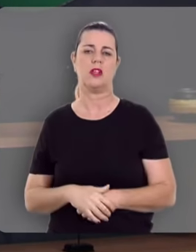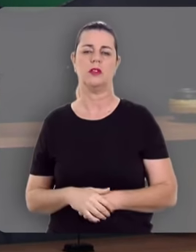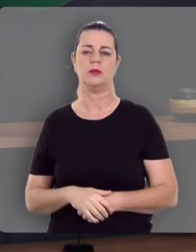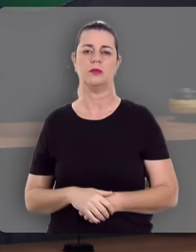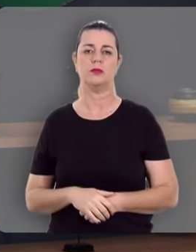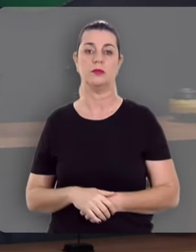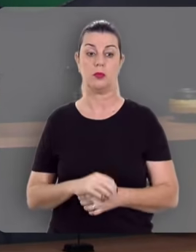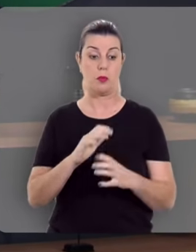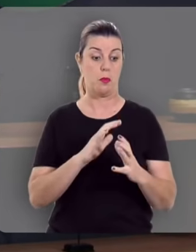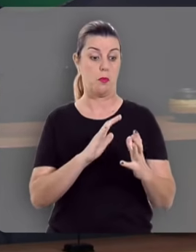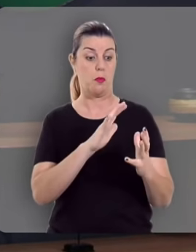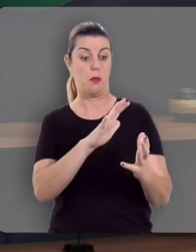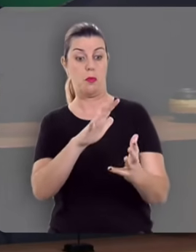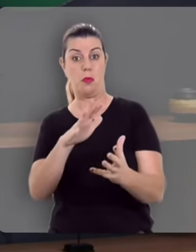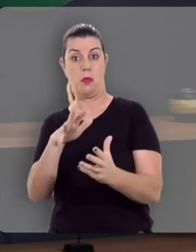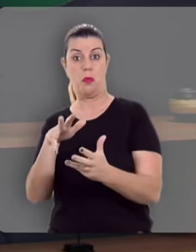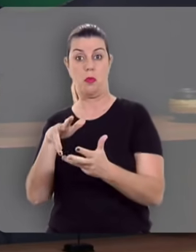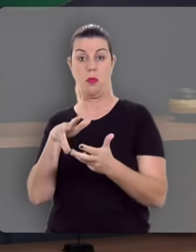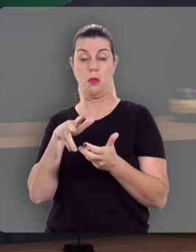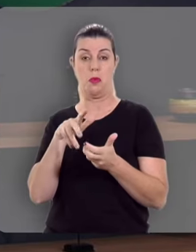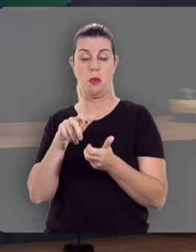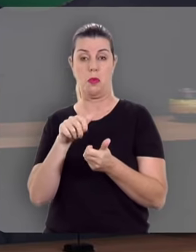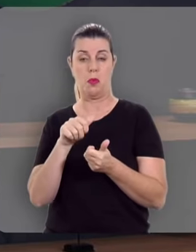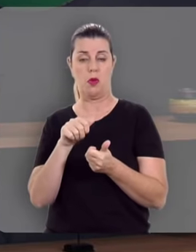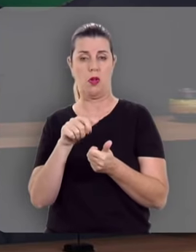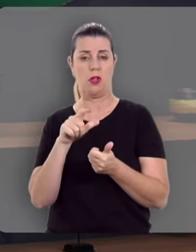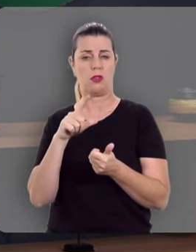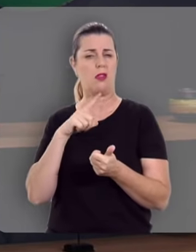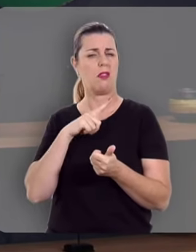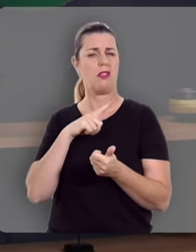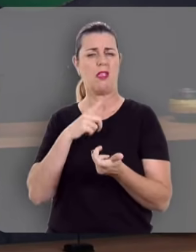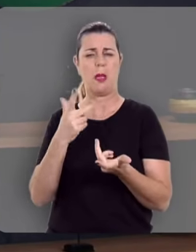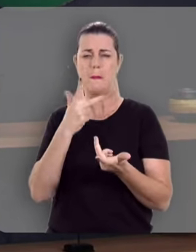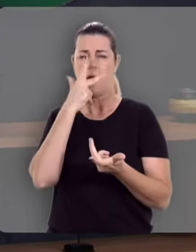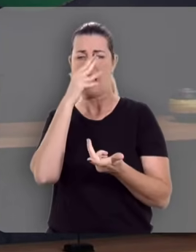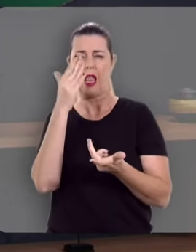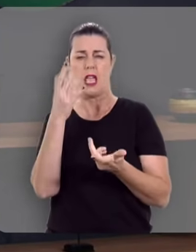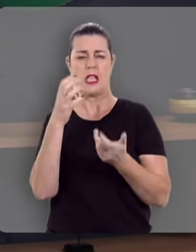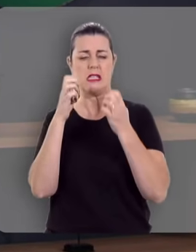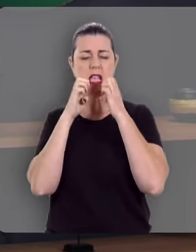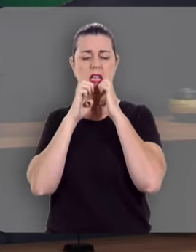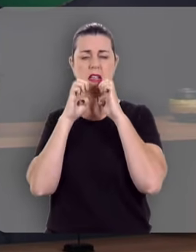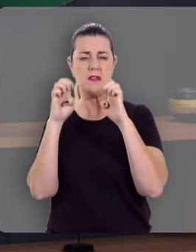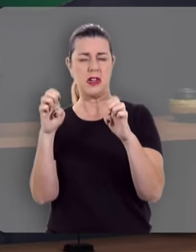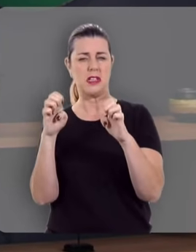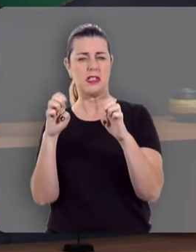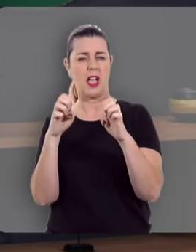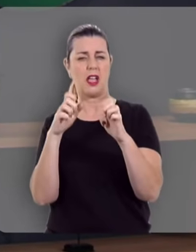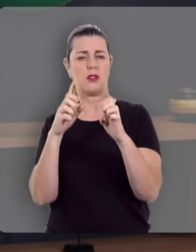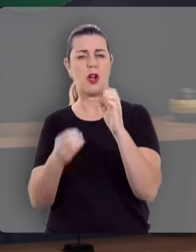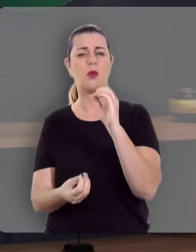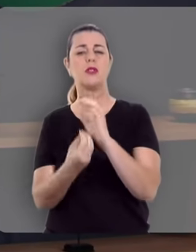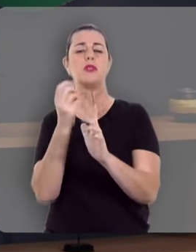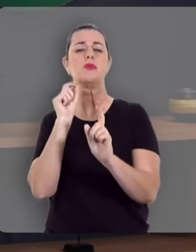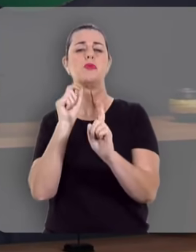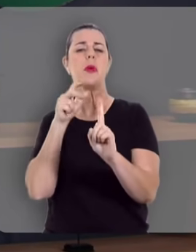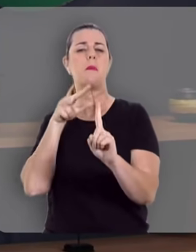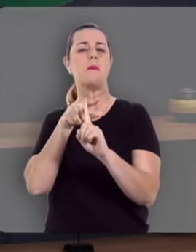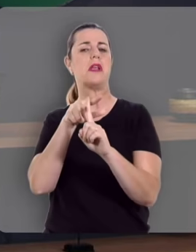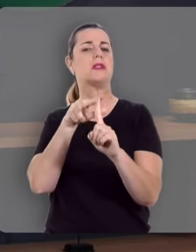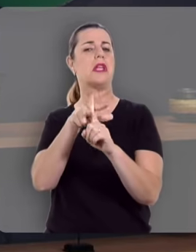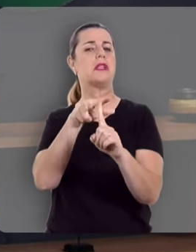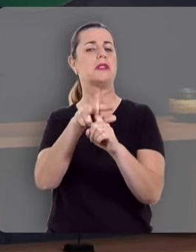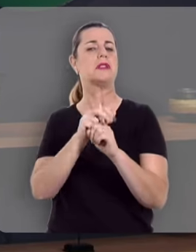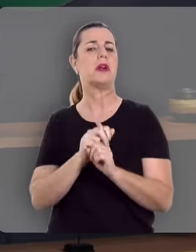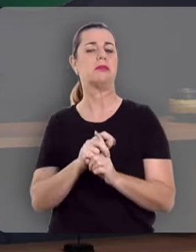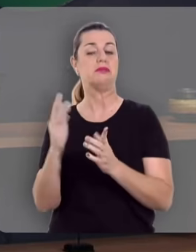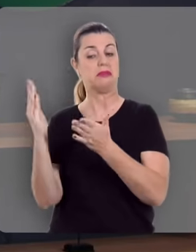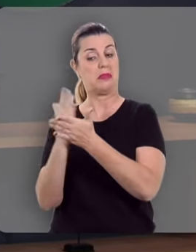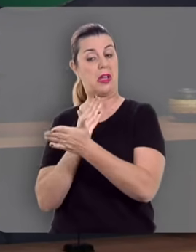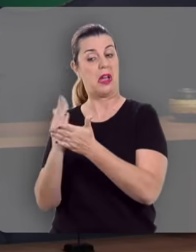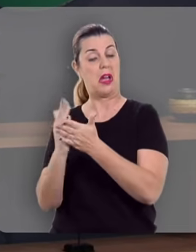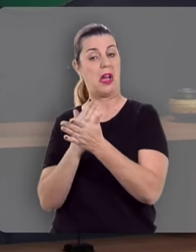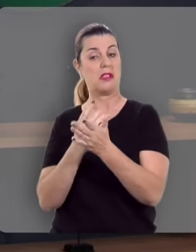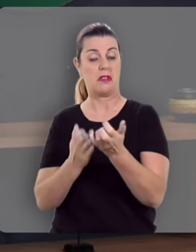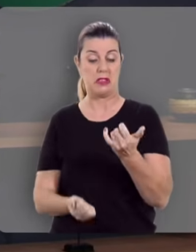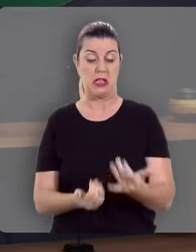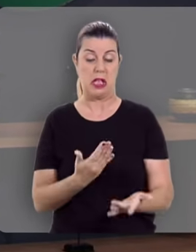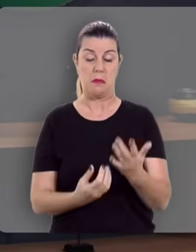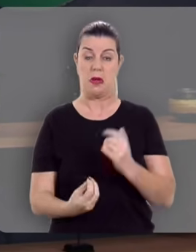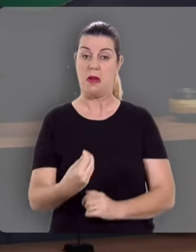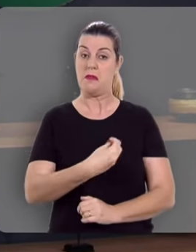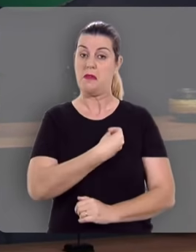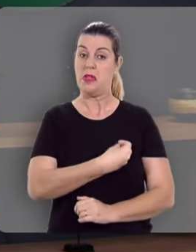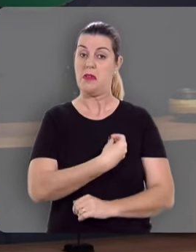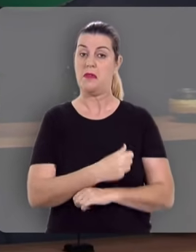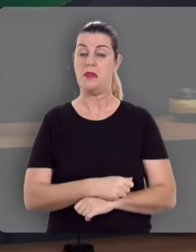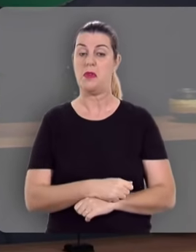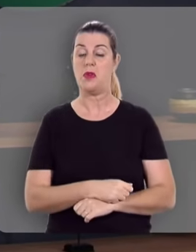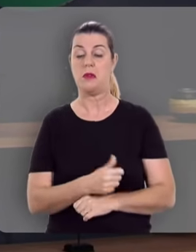e no mundo onde abraçar o evangelho era ser perseguido às vezes queimado vivo outras vezes